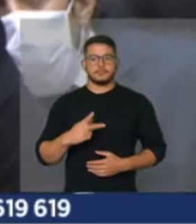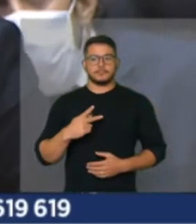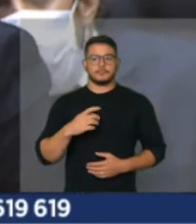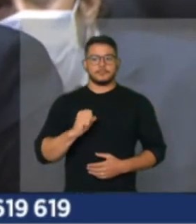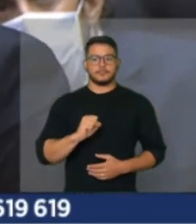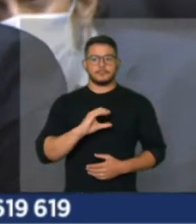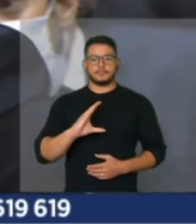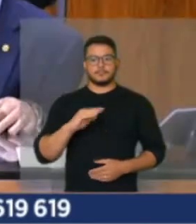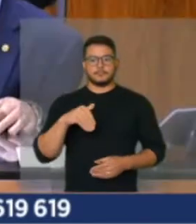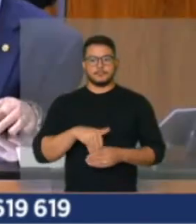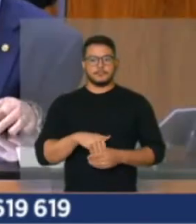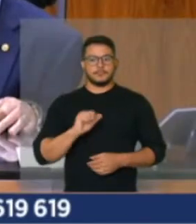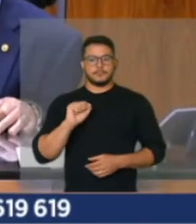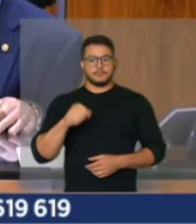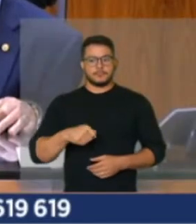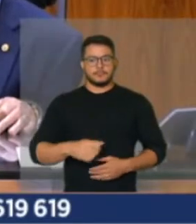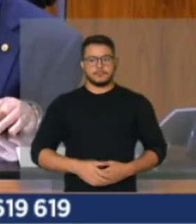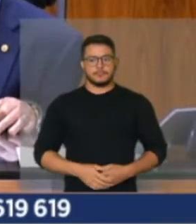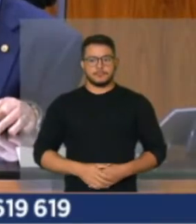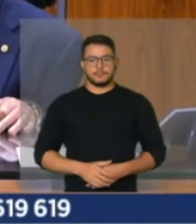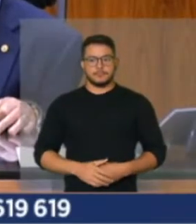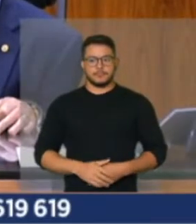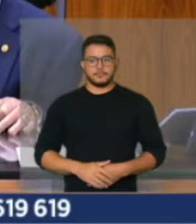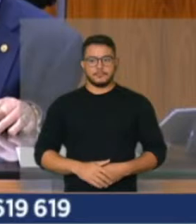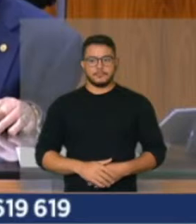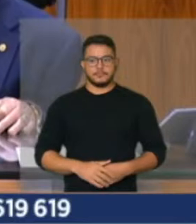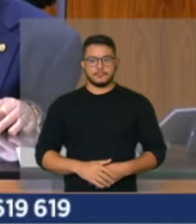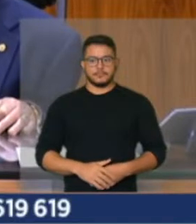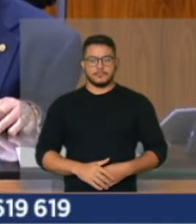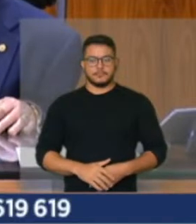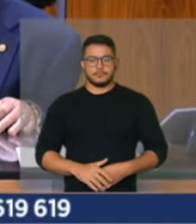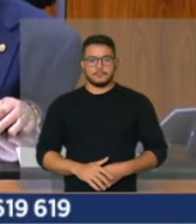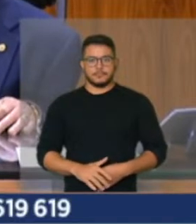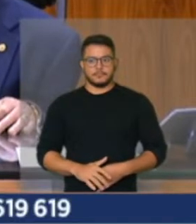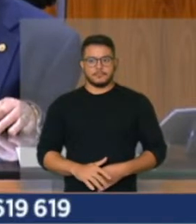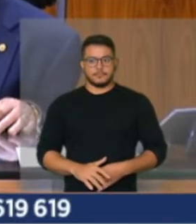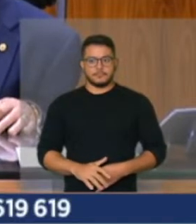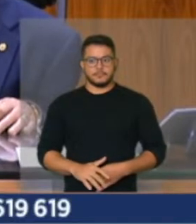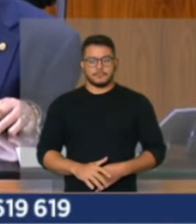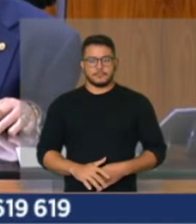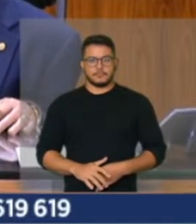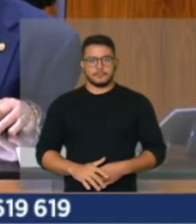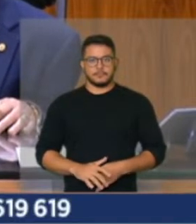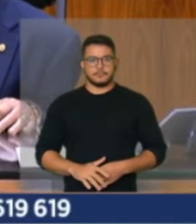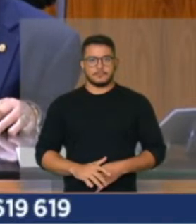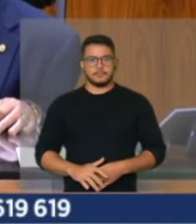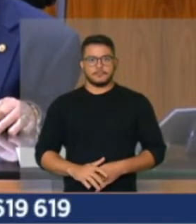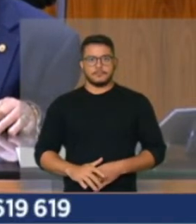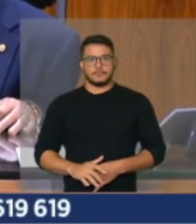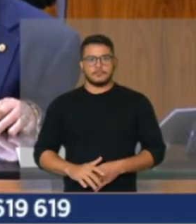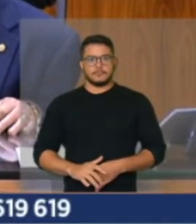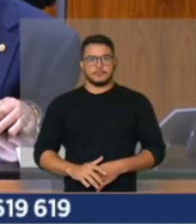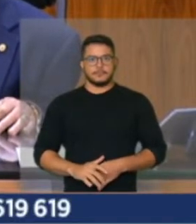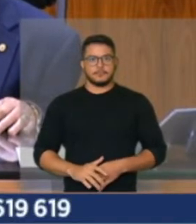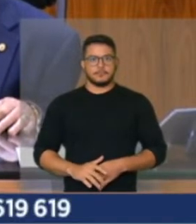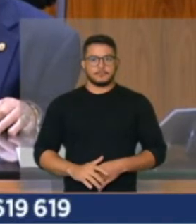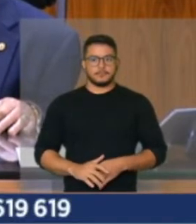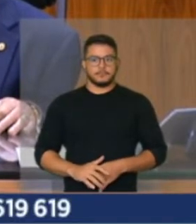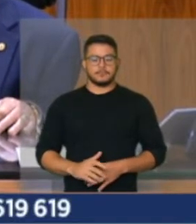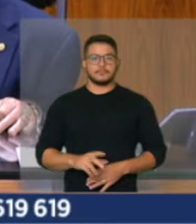SIM, SENHOR PRESIDENTE. [PRESIDENTE]: BLOCO É SIM. PV? REPRESENTAÇÃO DA REDE? -- [DEPUTADA]: SENHOR